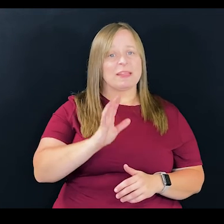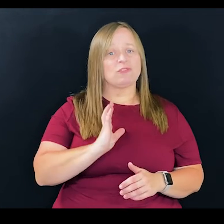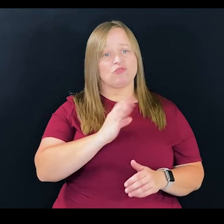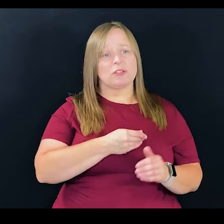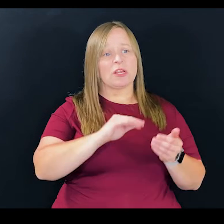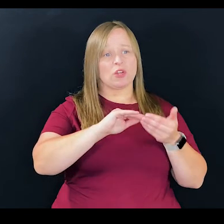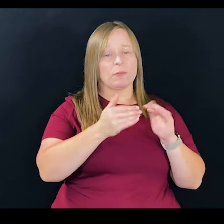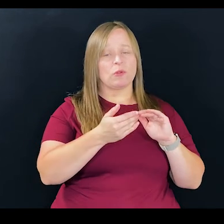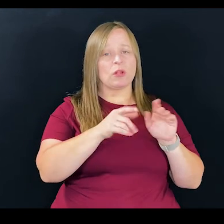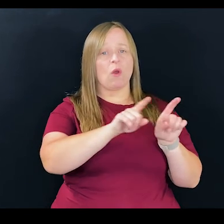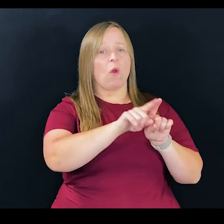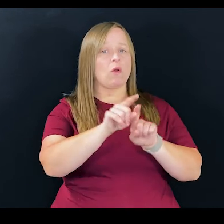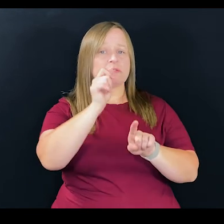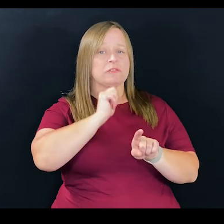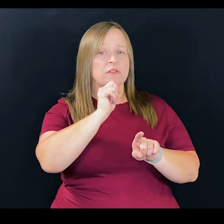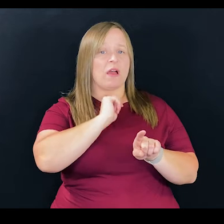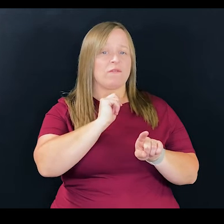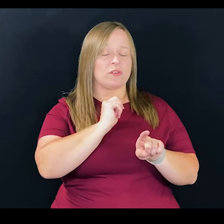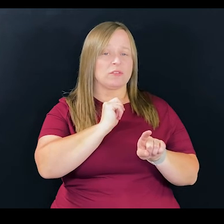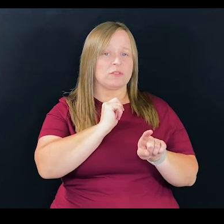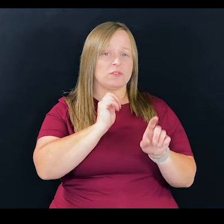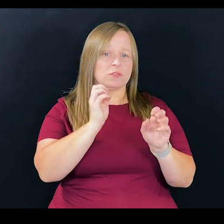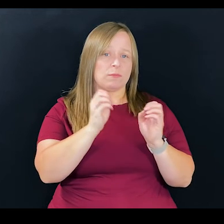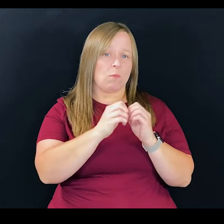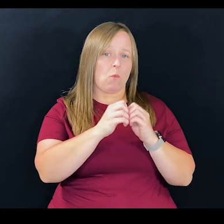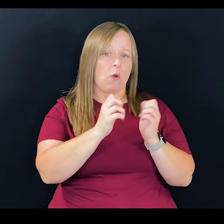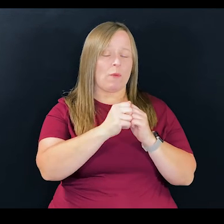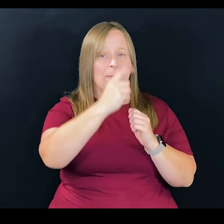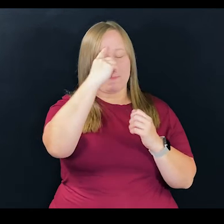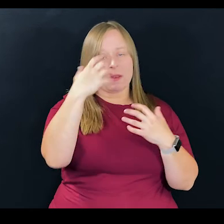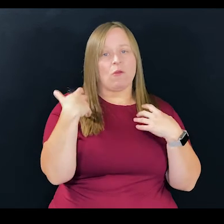y esta comunidad transgénero también sufre más sobre...